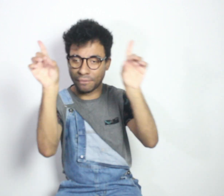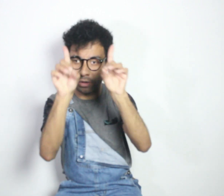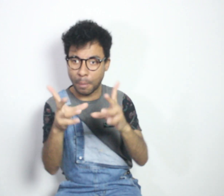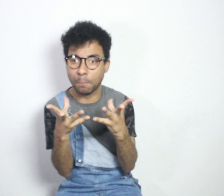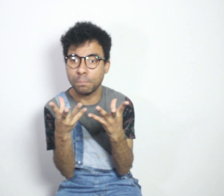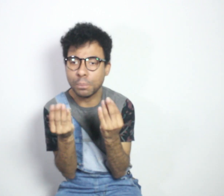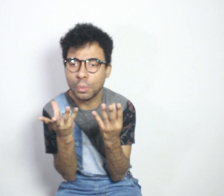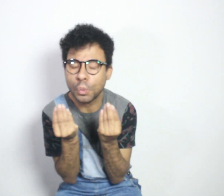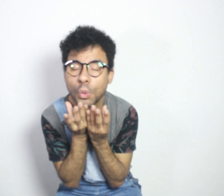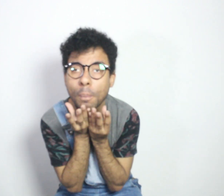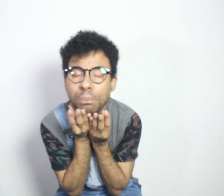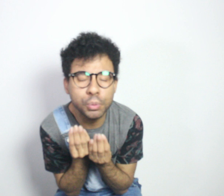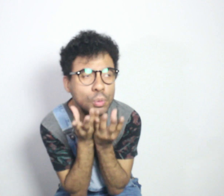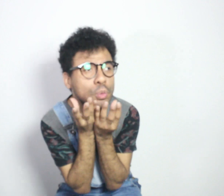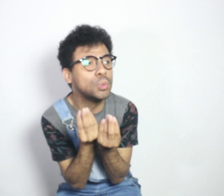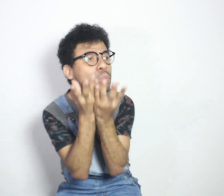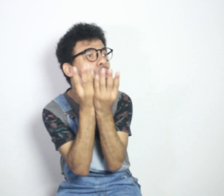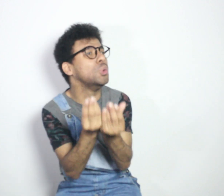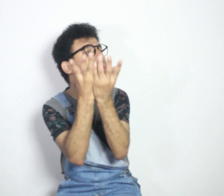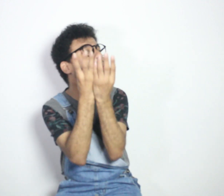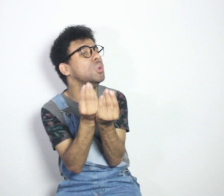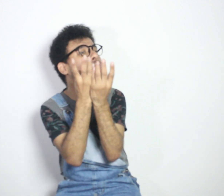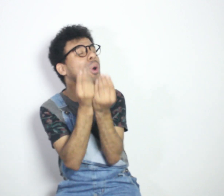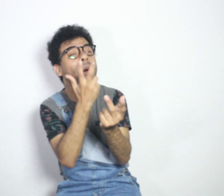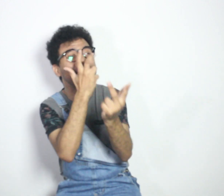Muito abandonado deficiência